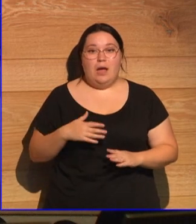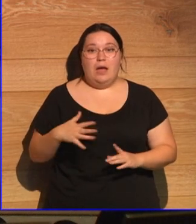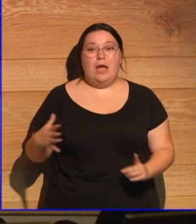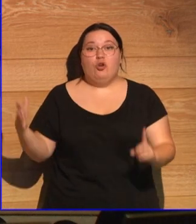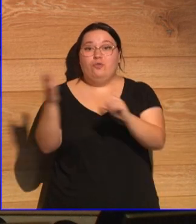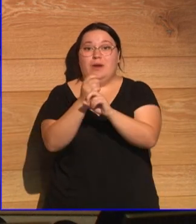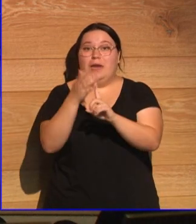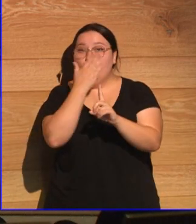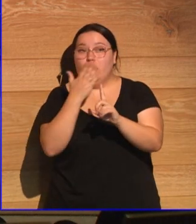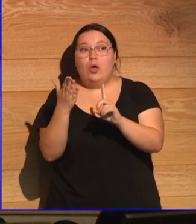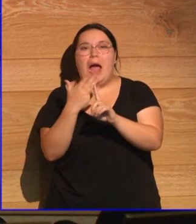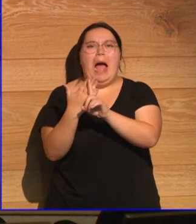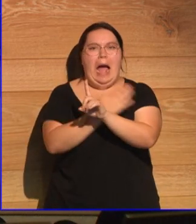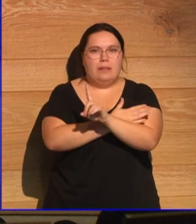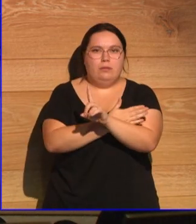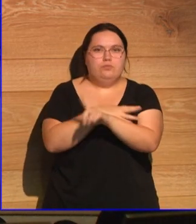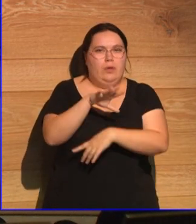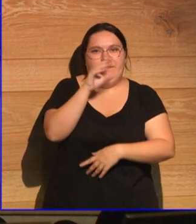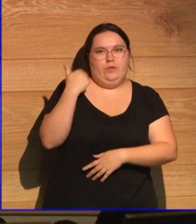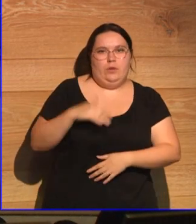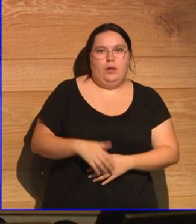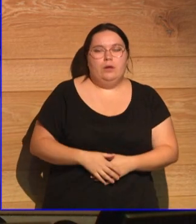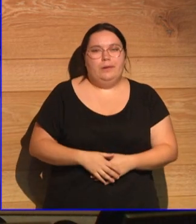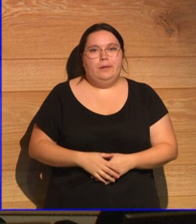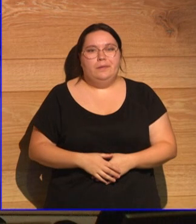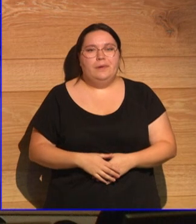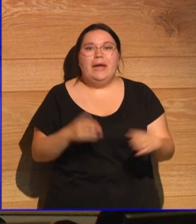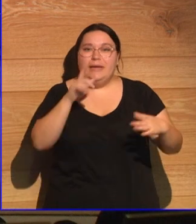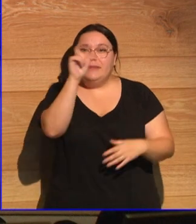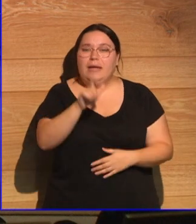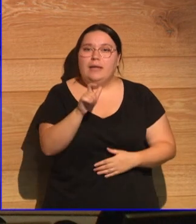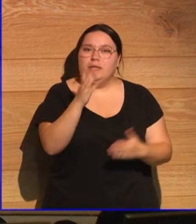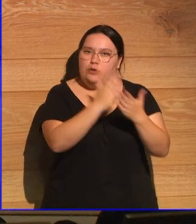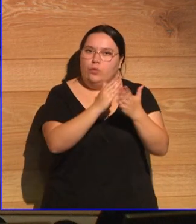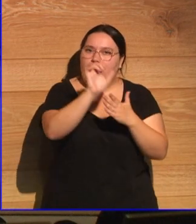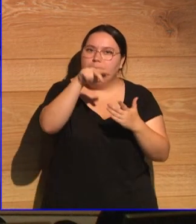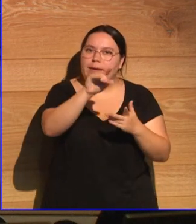Pero sí, en Italia normalmente se estudia la Eneida en italiano, con los 12 13 años.